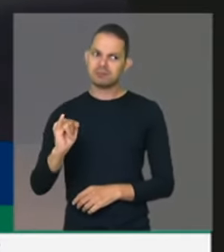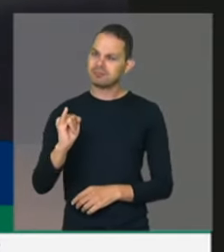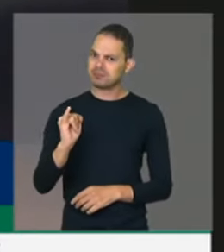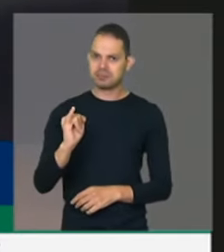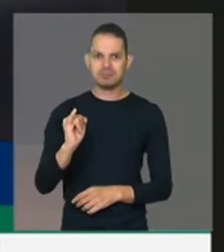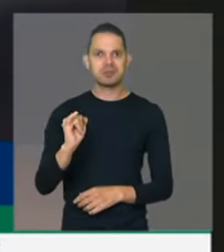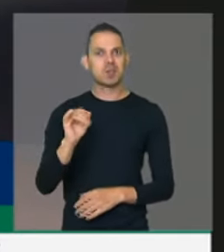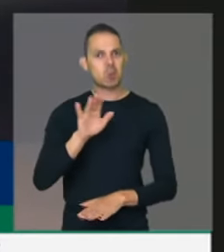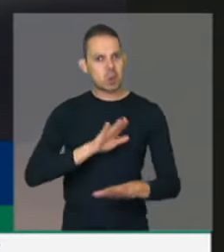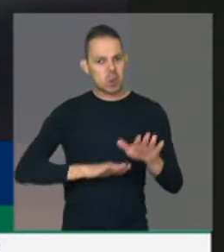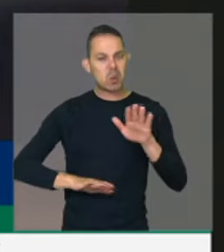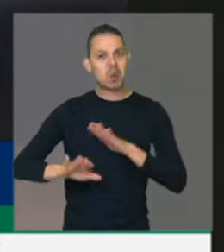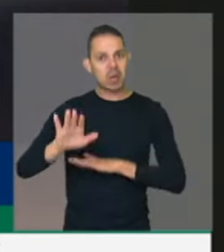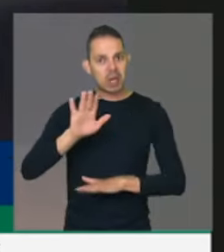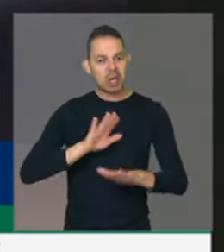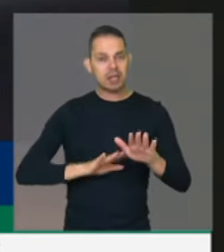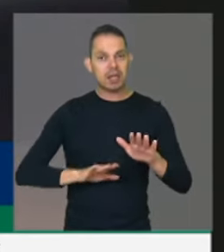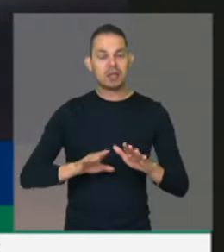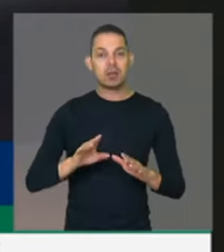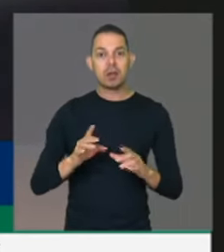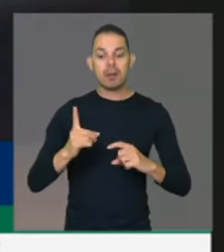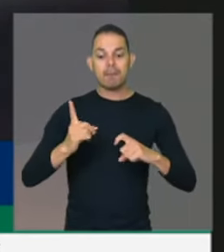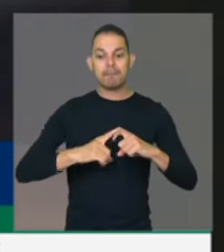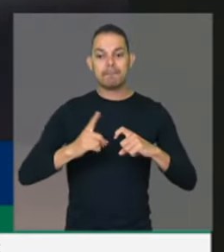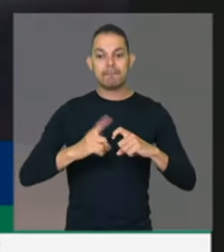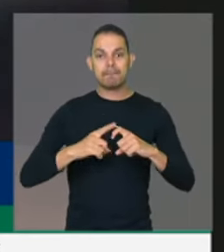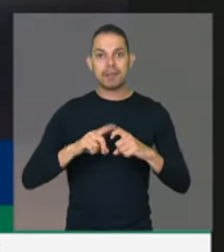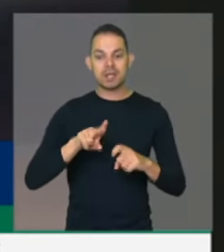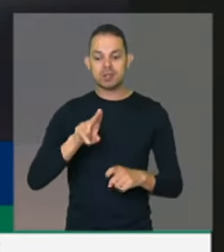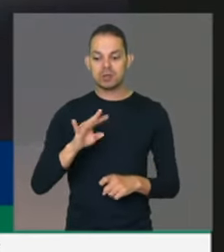MINHA GENTE, O MÉDICO INTENSIVISTA É UM MÉDICO SUPERESPECIALIZADO E ESTUDA,